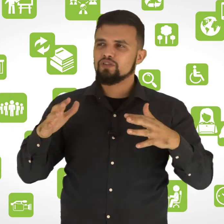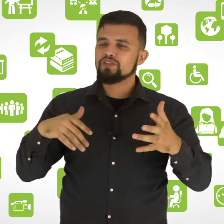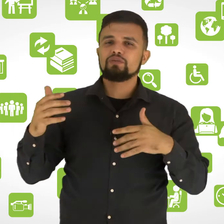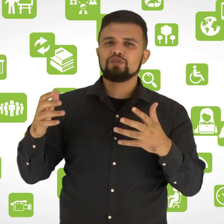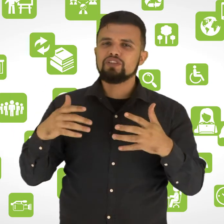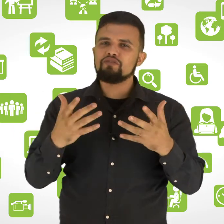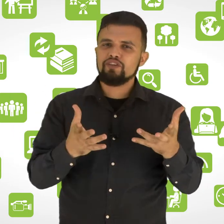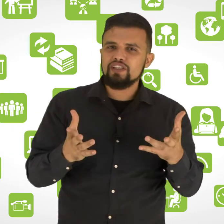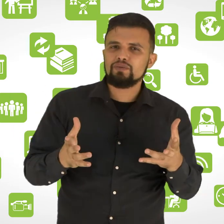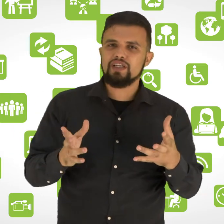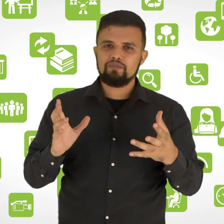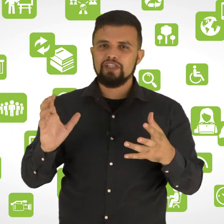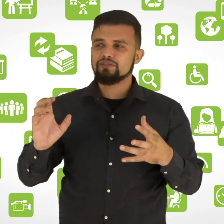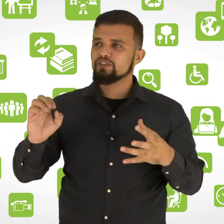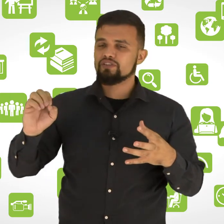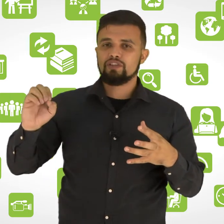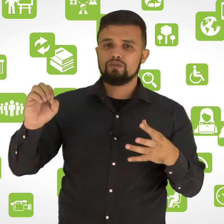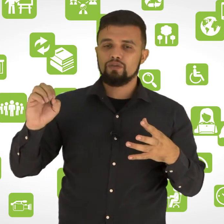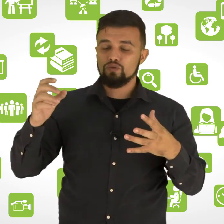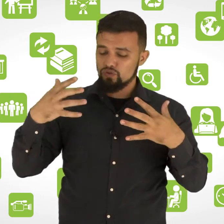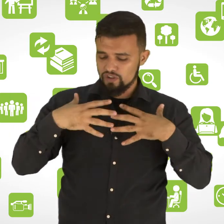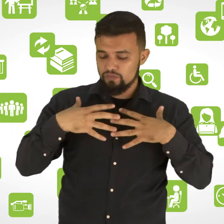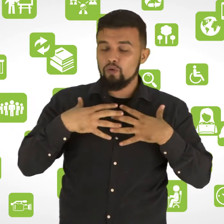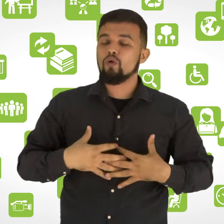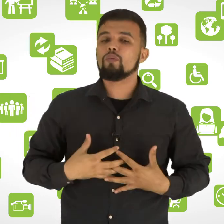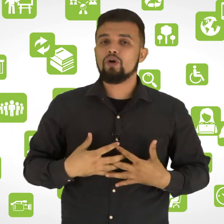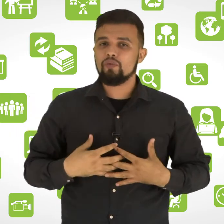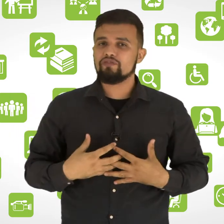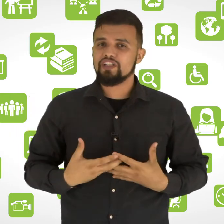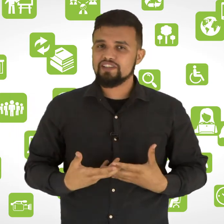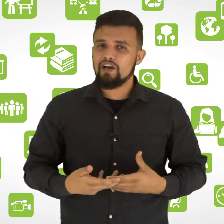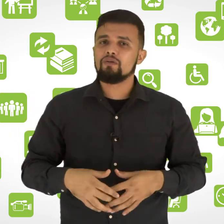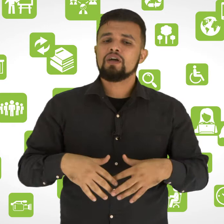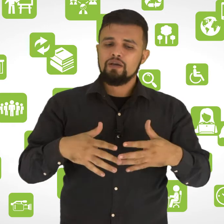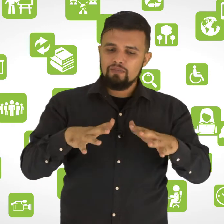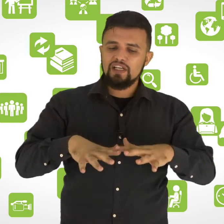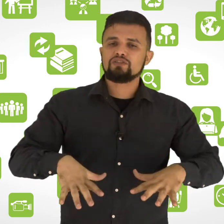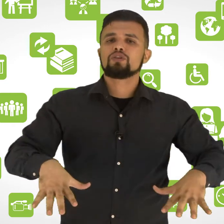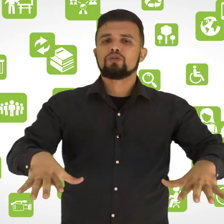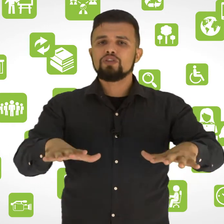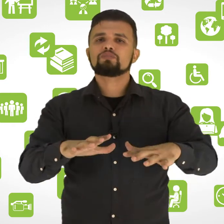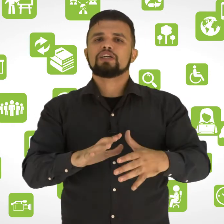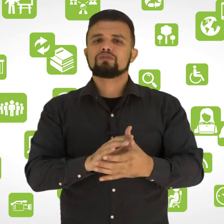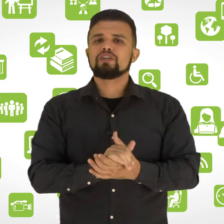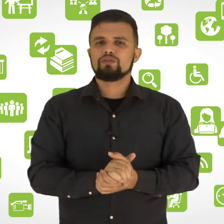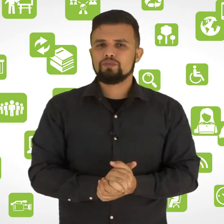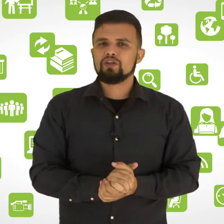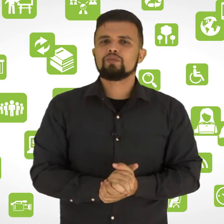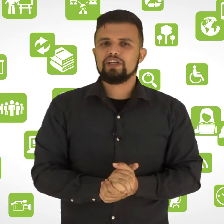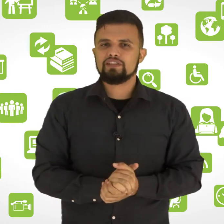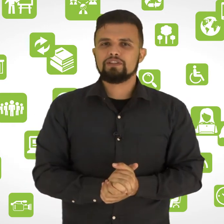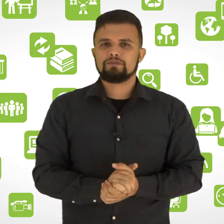porque eu não tô usando meu corpo como referencial, Mas o espaço neutro da comunicação.